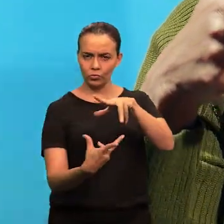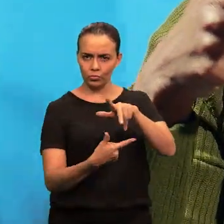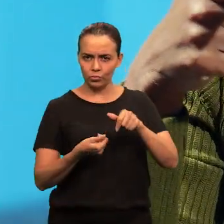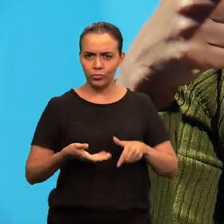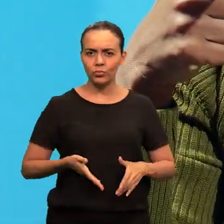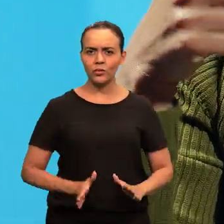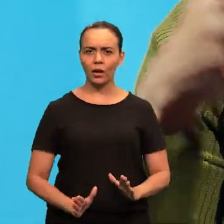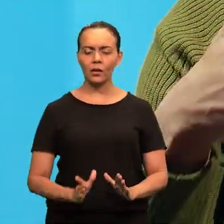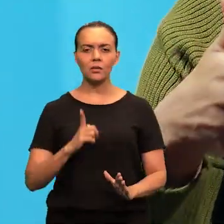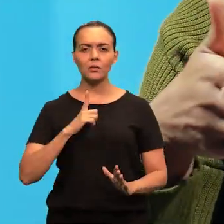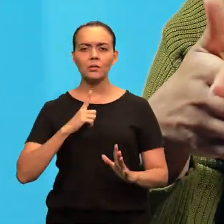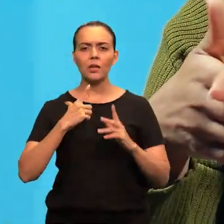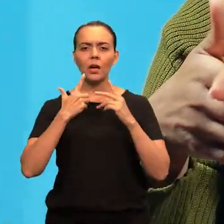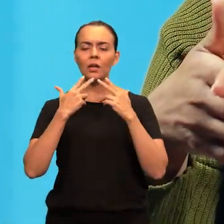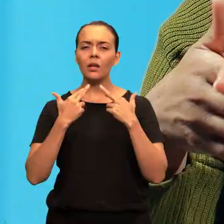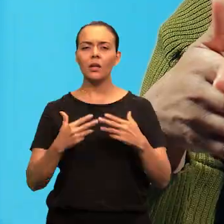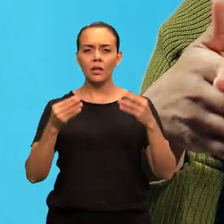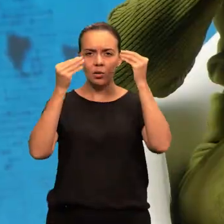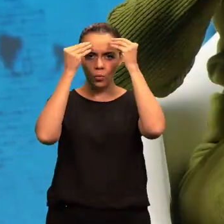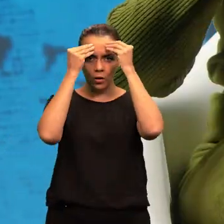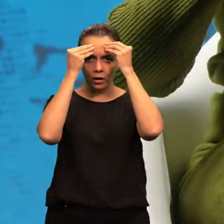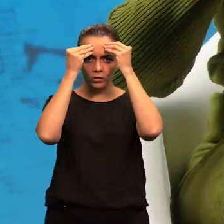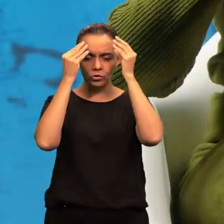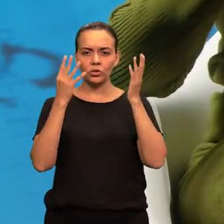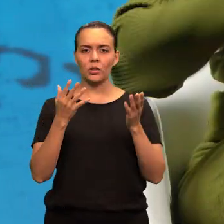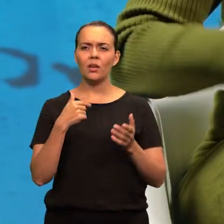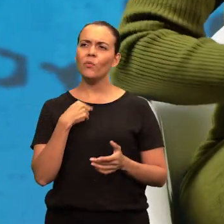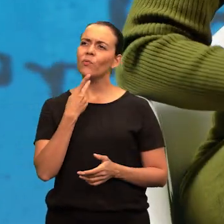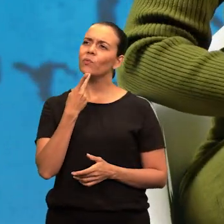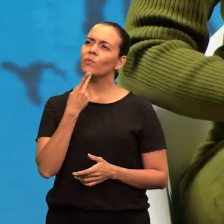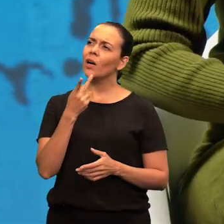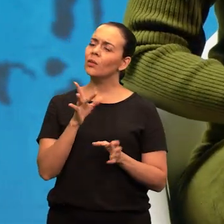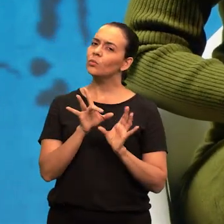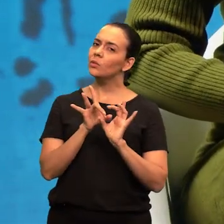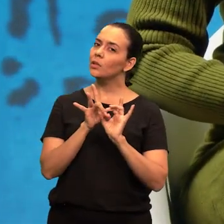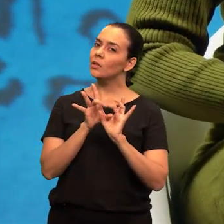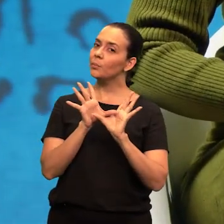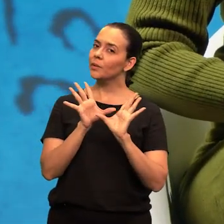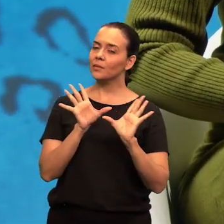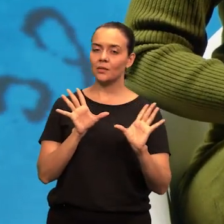em que tem uma linguagem. Costumo dizer que liberdade, aí eu vou seguir bem